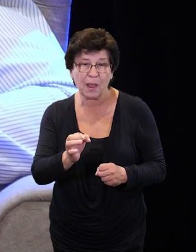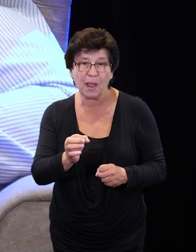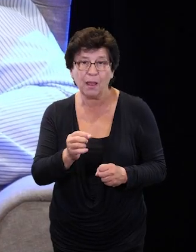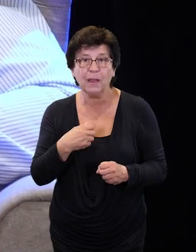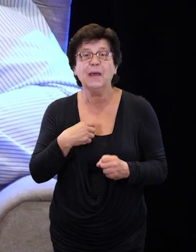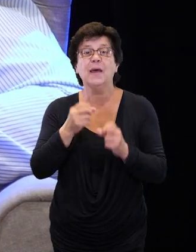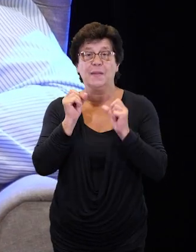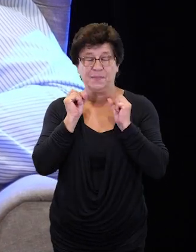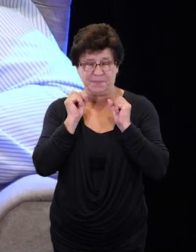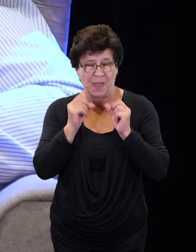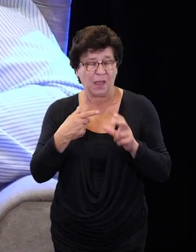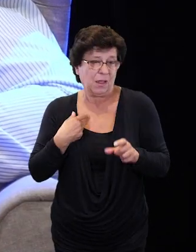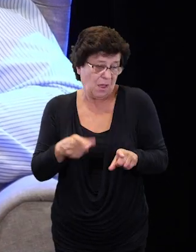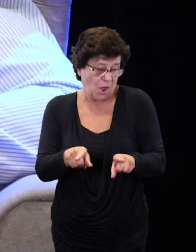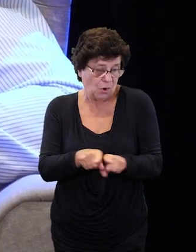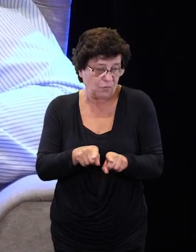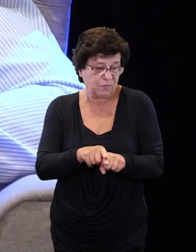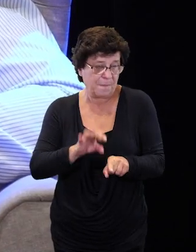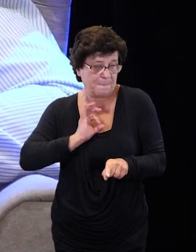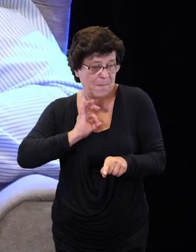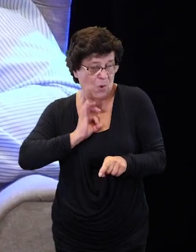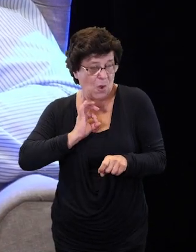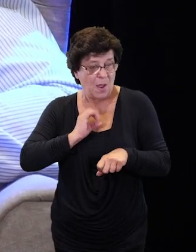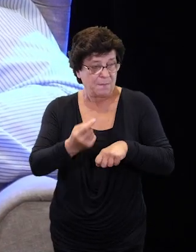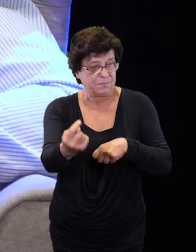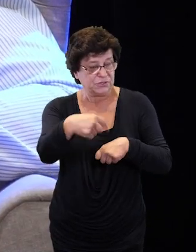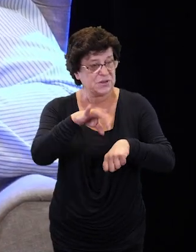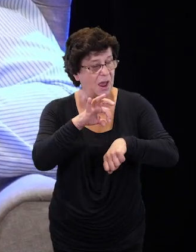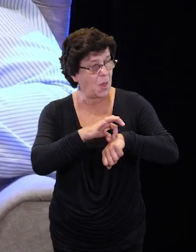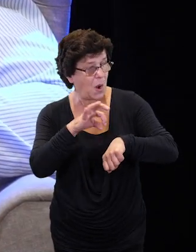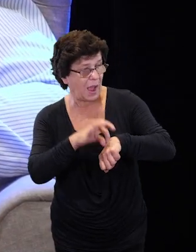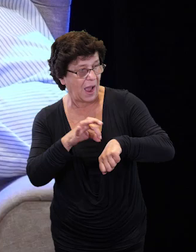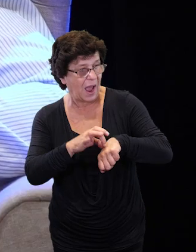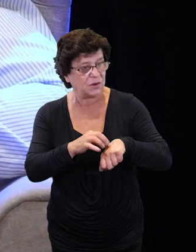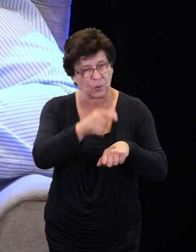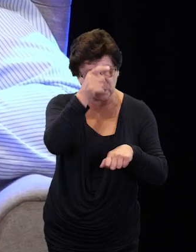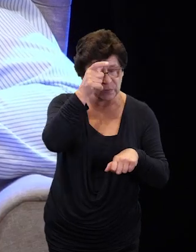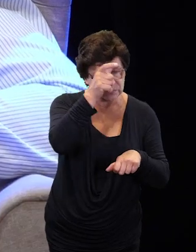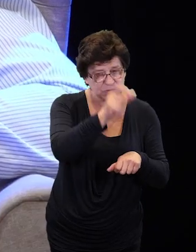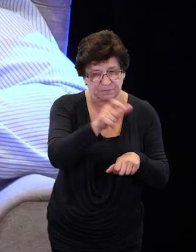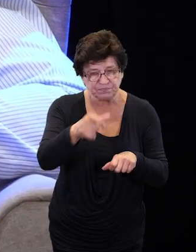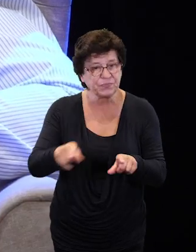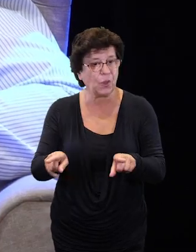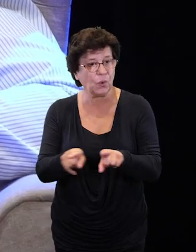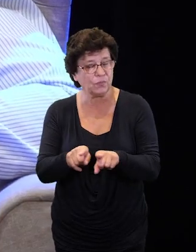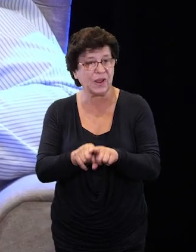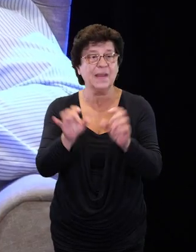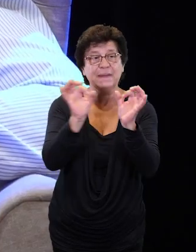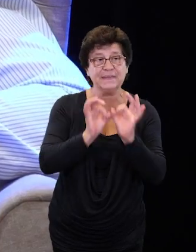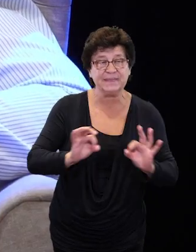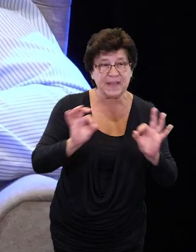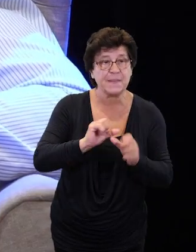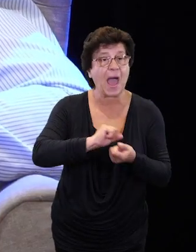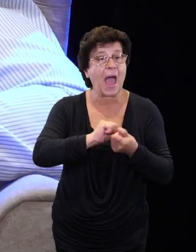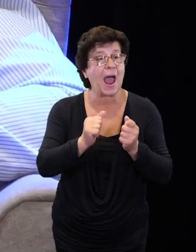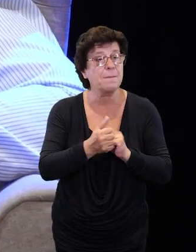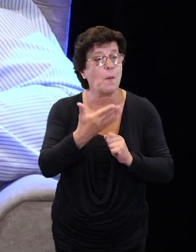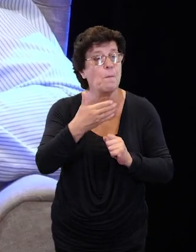ja też samemu polecałem ludziom, osobom, które miały insulinooporność, że tutaj dietka, ewentualnie morwa biała na samym początku,